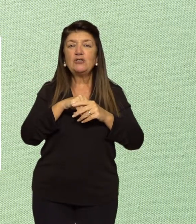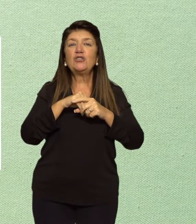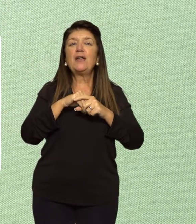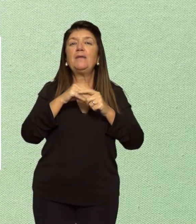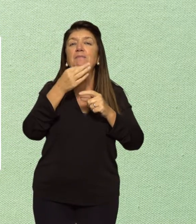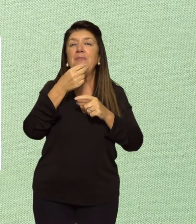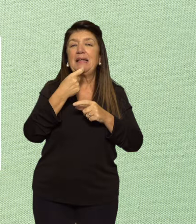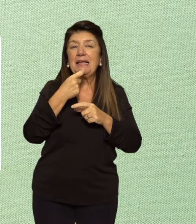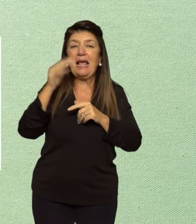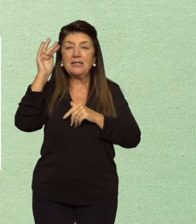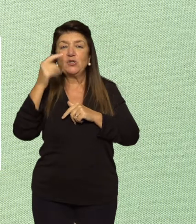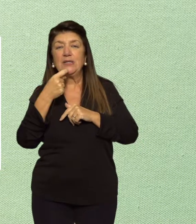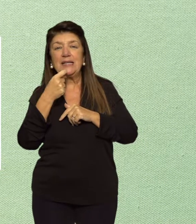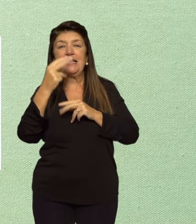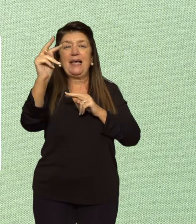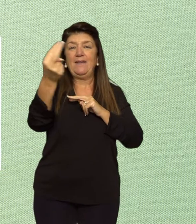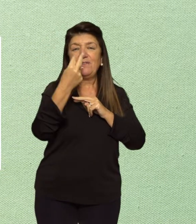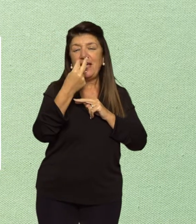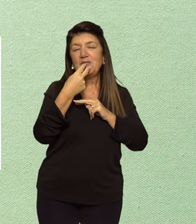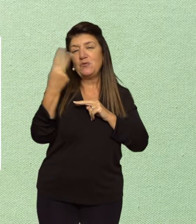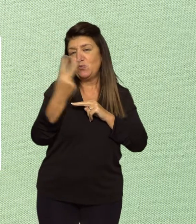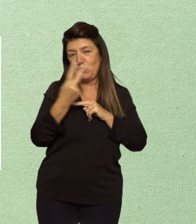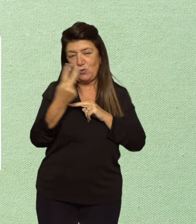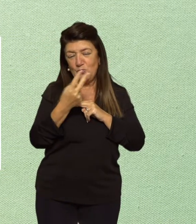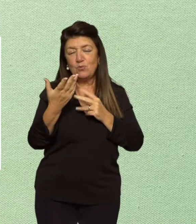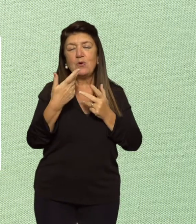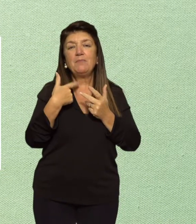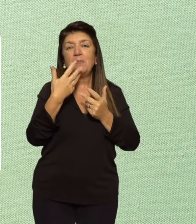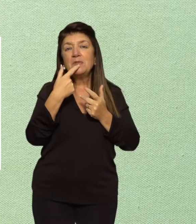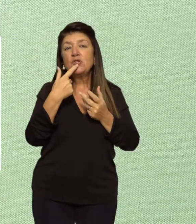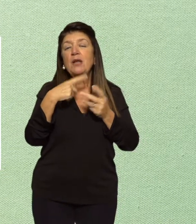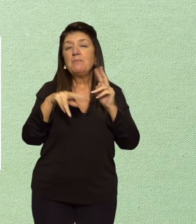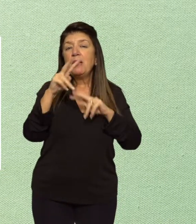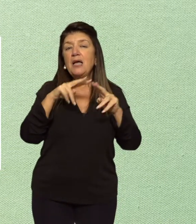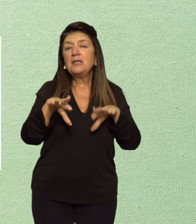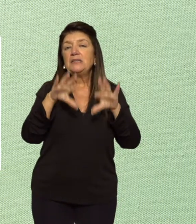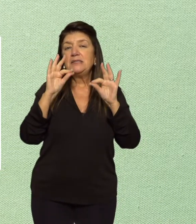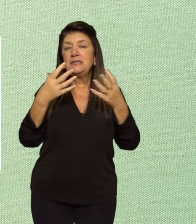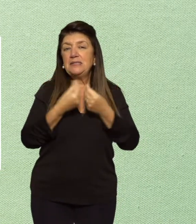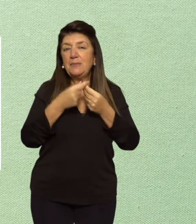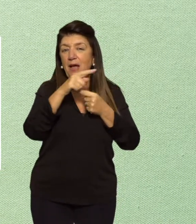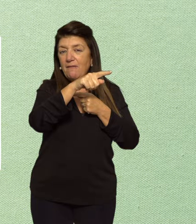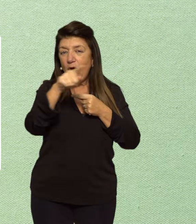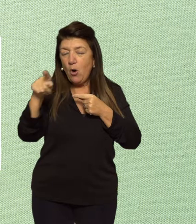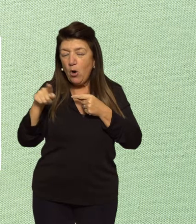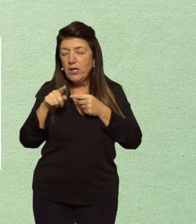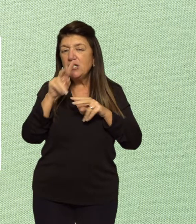E quindi cercare insieme a voi poi appunto è un invito che facciamo un po' a tutte e tutti -